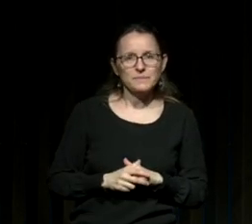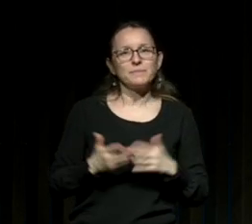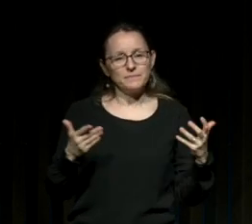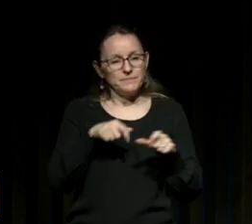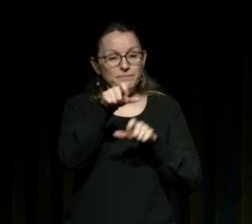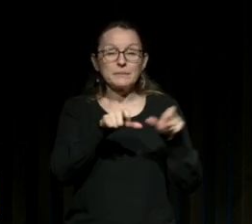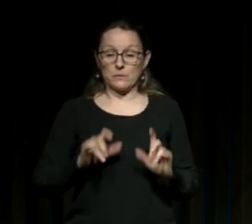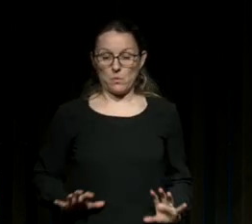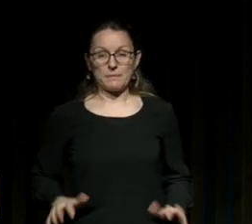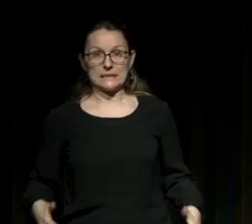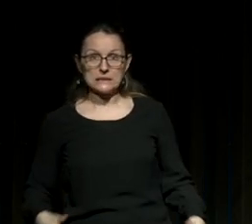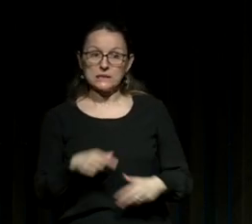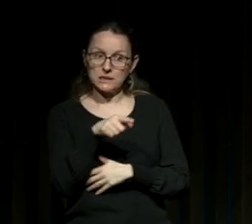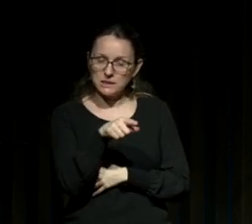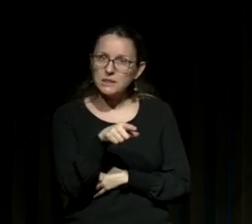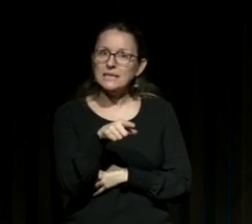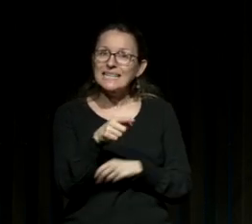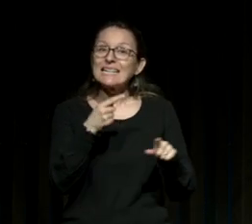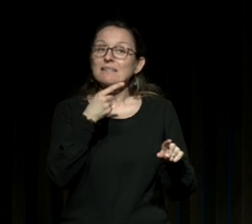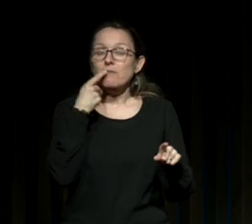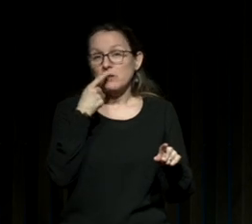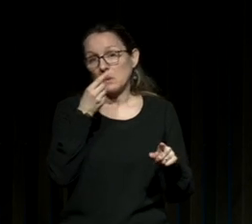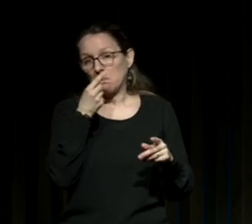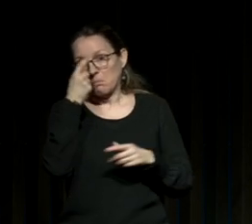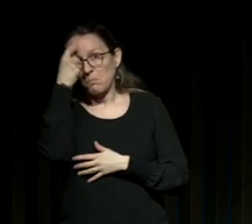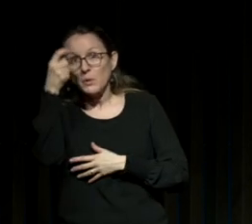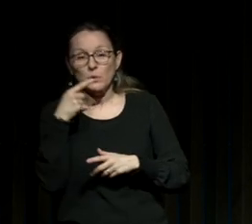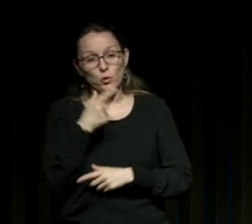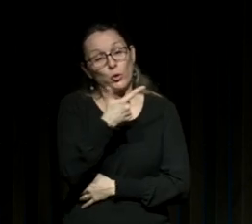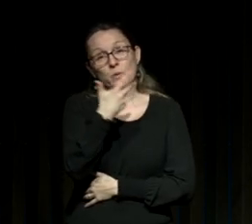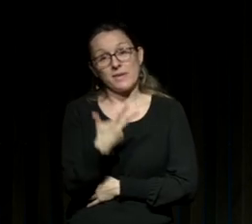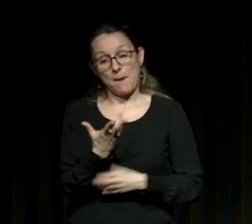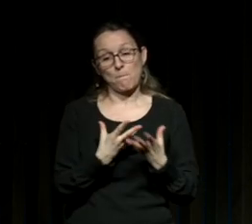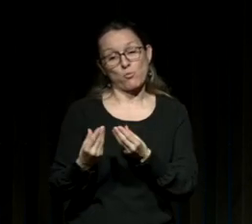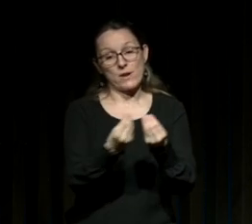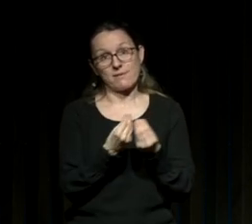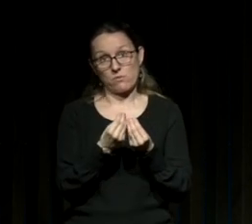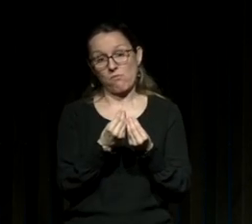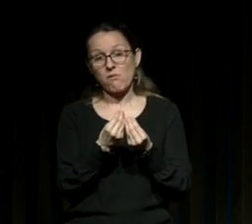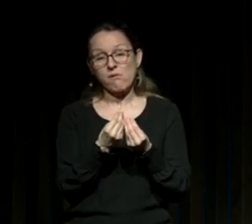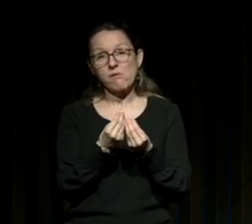surpoids on estime qu'il pourrait y avoir jusqu'à deux tiers de la population en surpoids en 2030 et